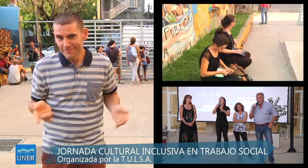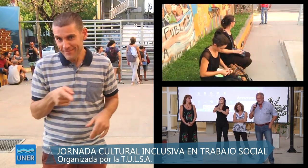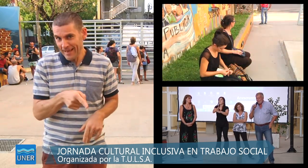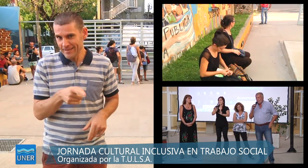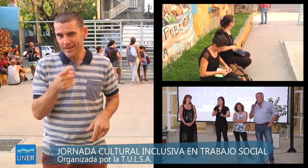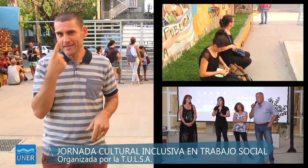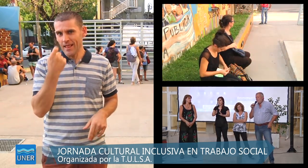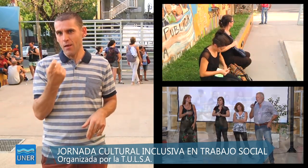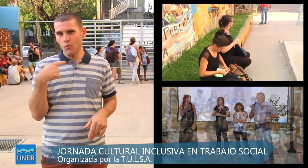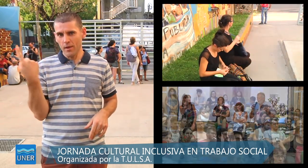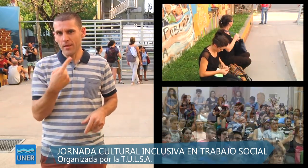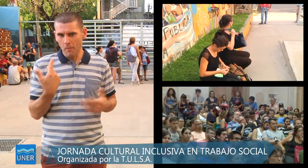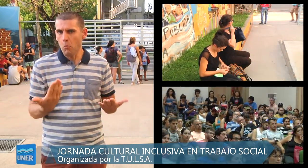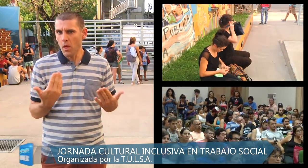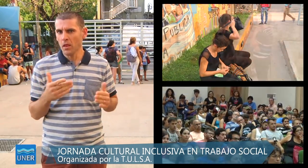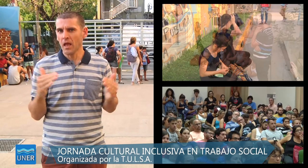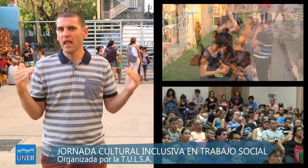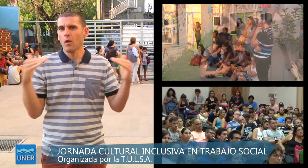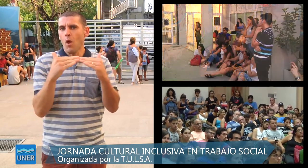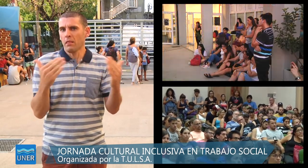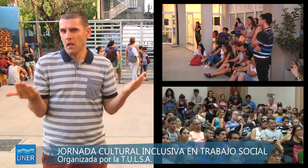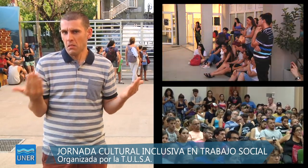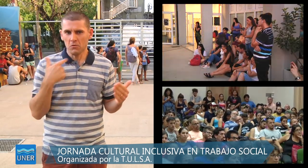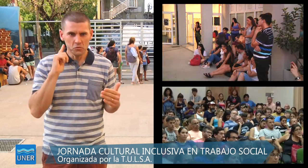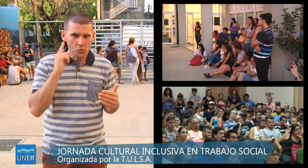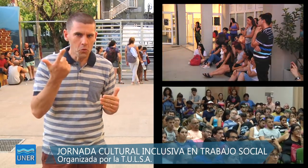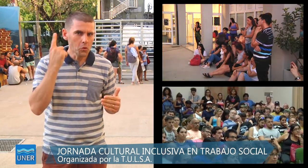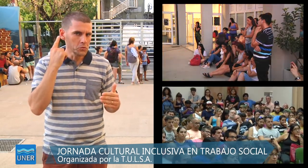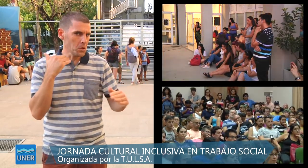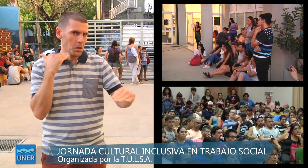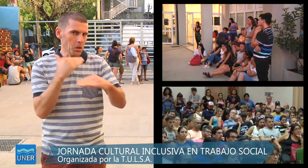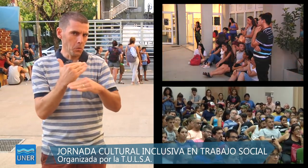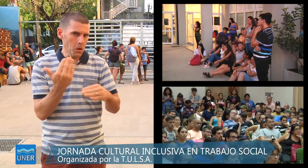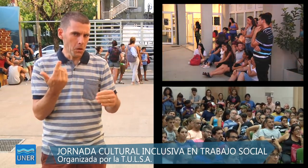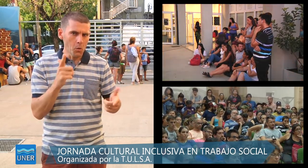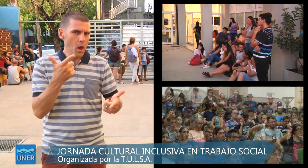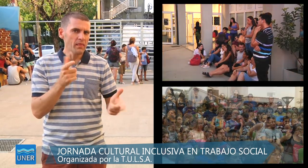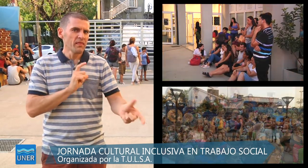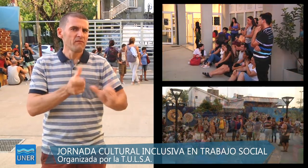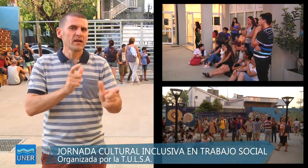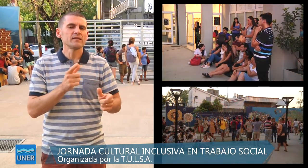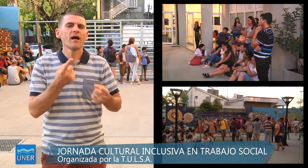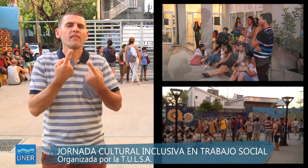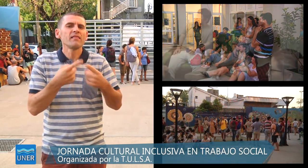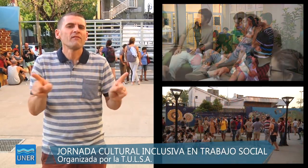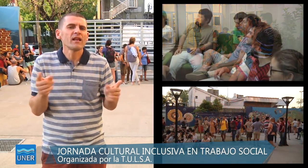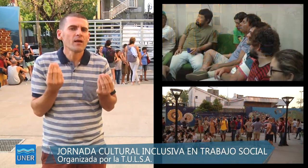Nos damos cuenta de esto, de que estamos en igualdad de condiciones, tanto los oyentes como los sordos. No hay diferencias... ... la diferencia cual es?